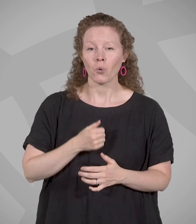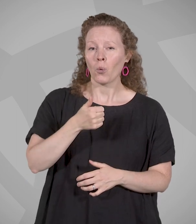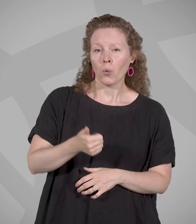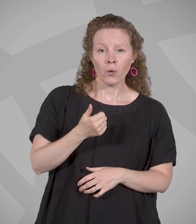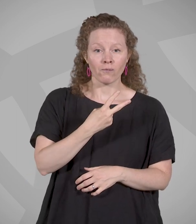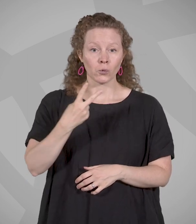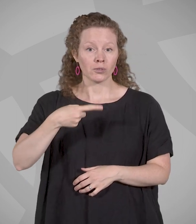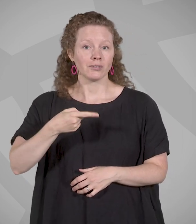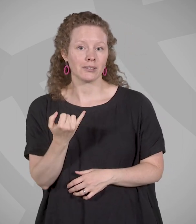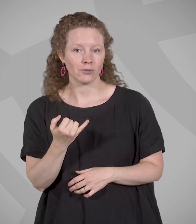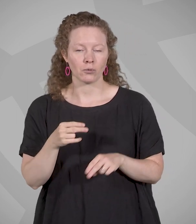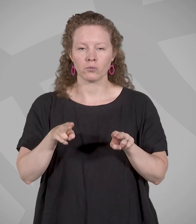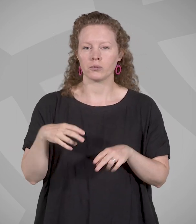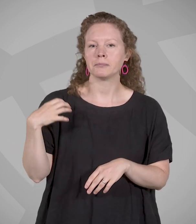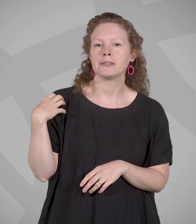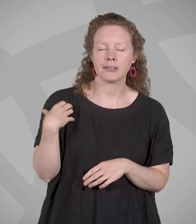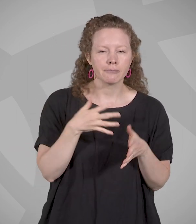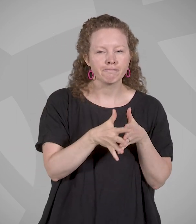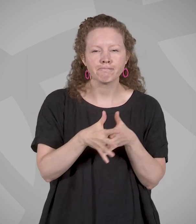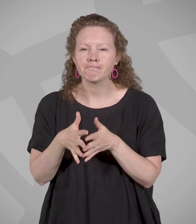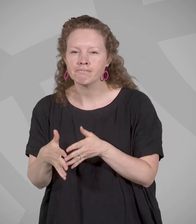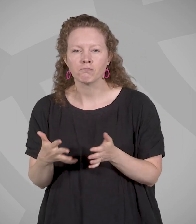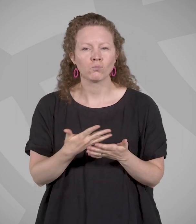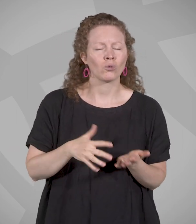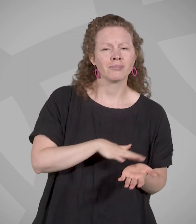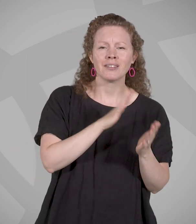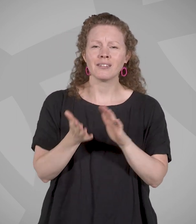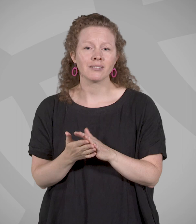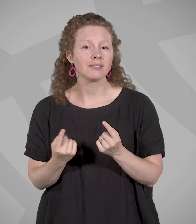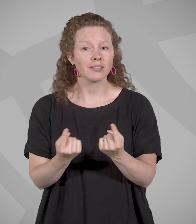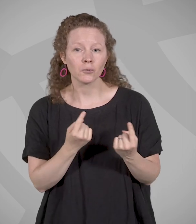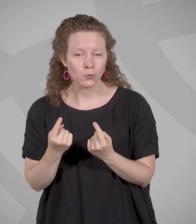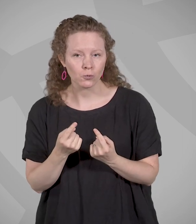Oikeusministeriö teki vuonna 2016 selvityksen kielen kokonaistilanteesta.